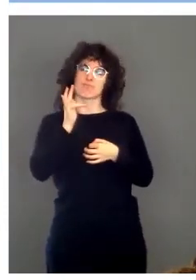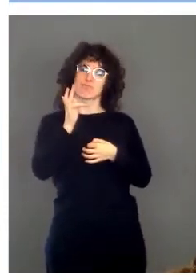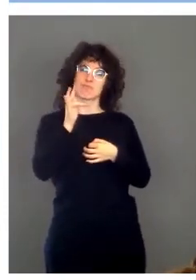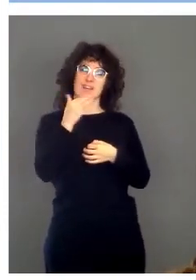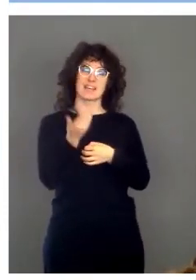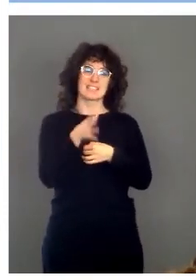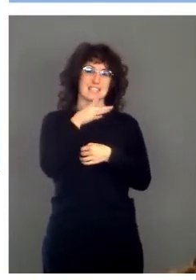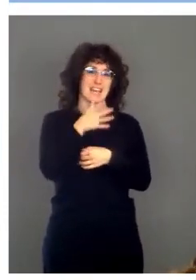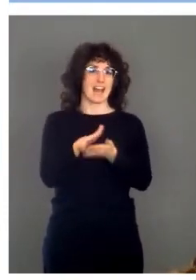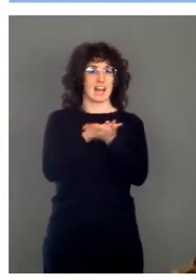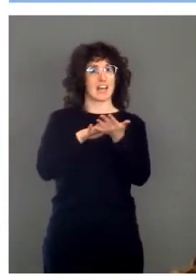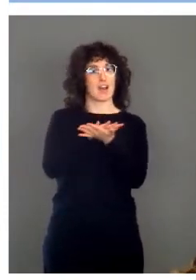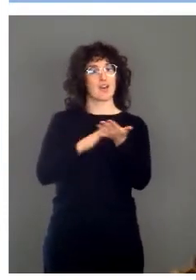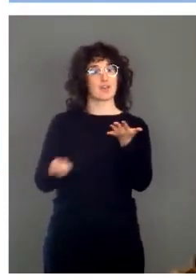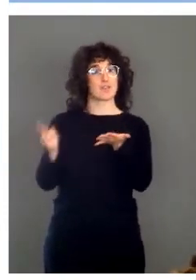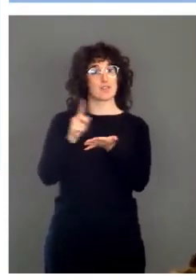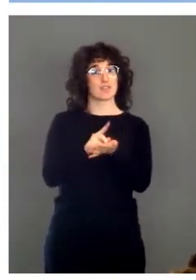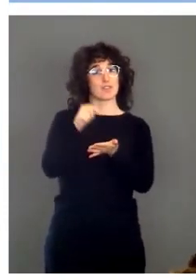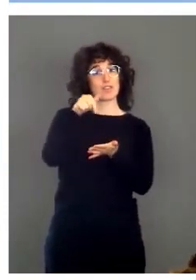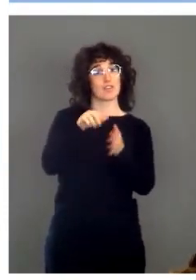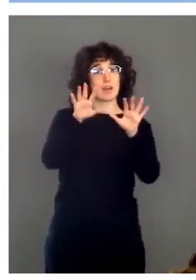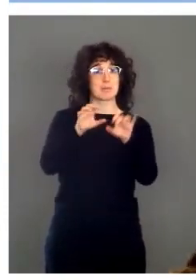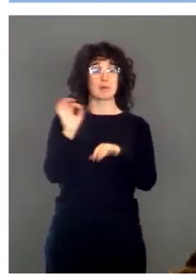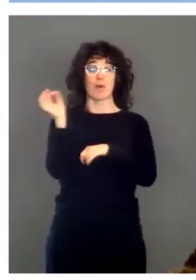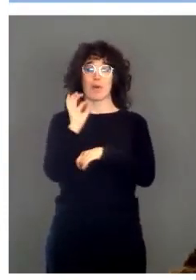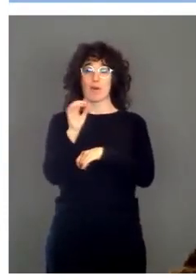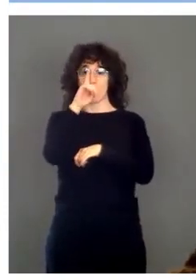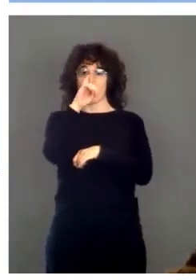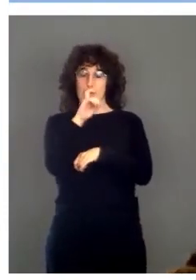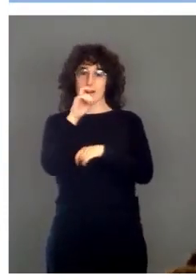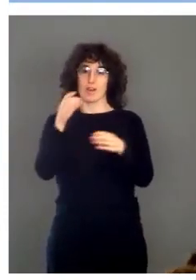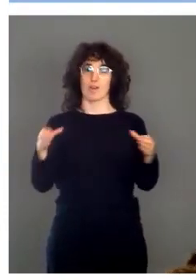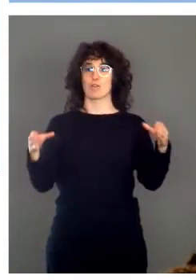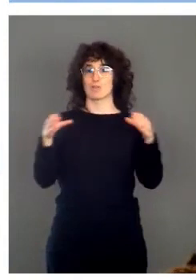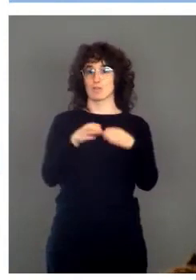Hemos aprendido hoy o hemos recordado que que el colectivo autónomo es fundamental en Navarra